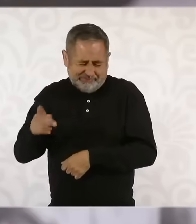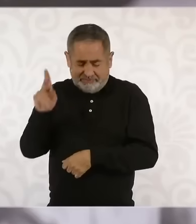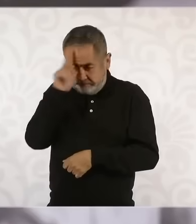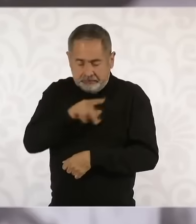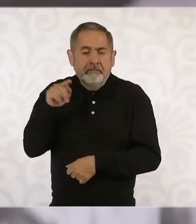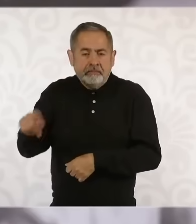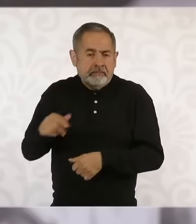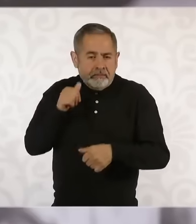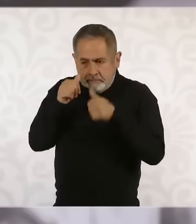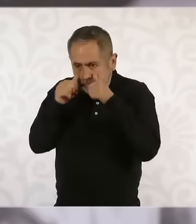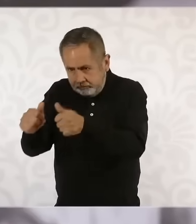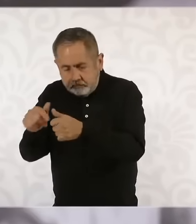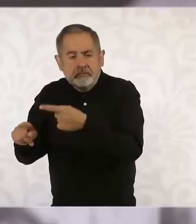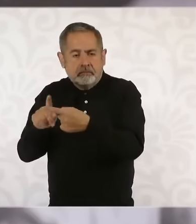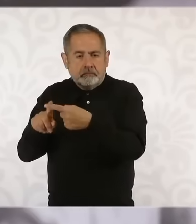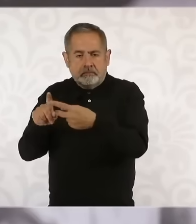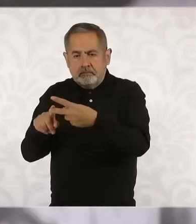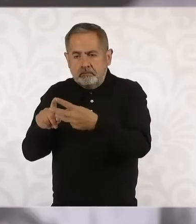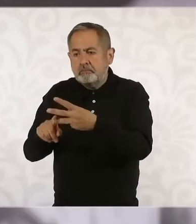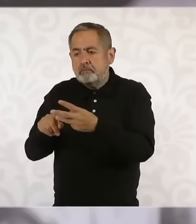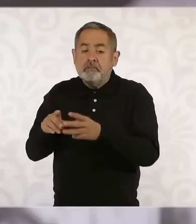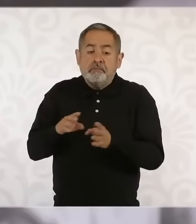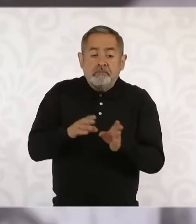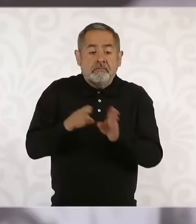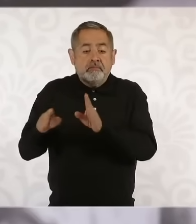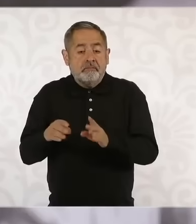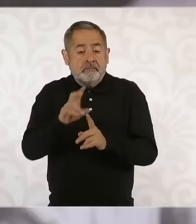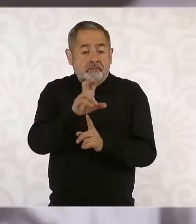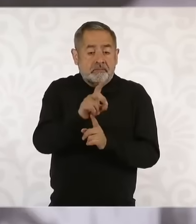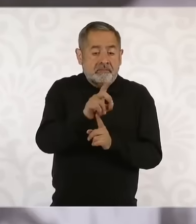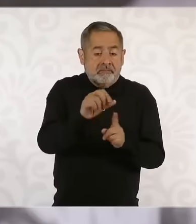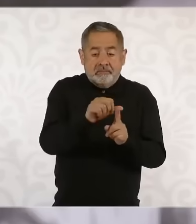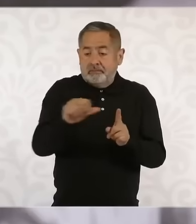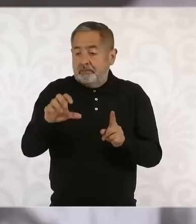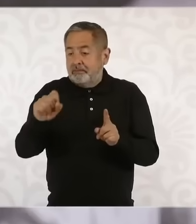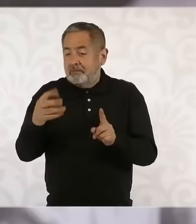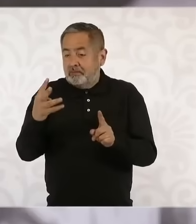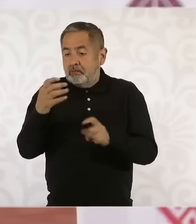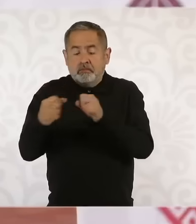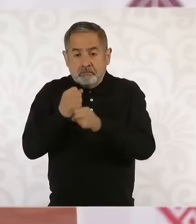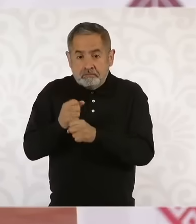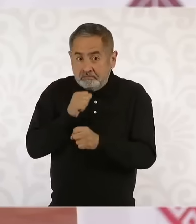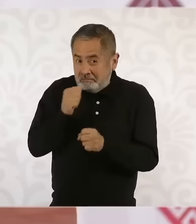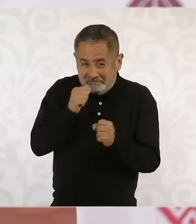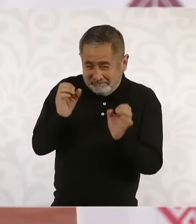el otro grupo de la población, entre 30 y 64 años que no están en estas dos condiciones, todavía no